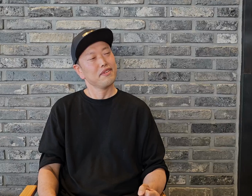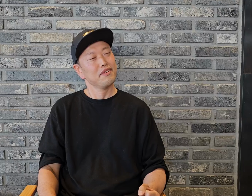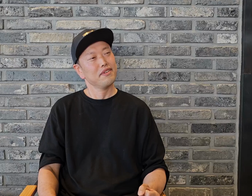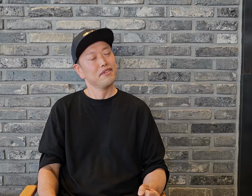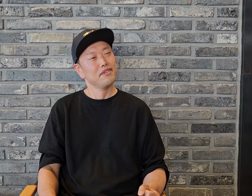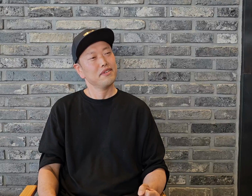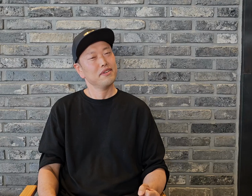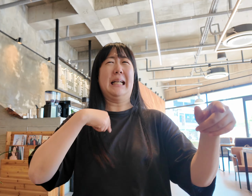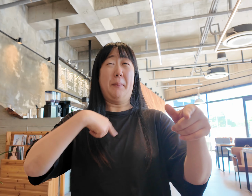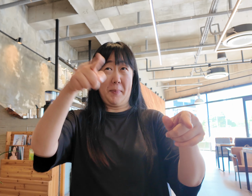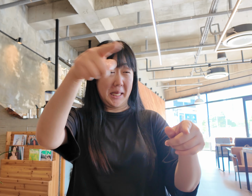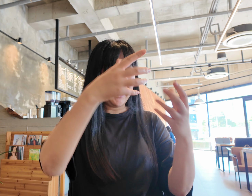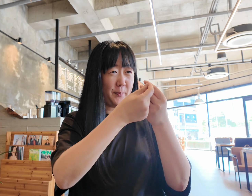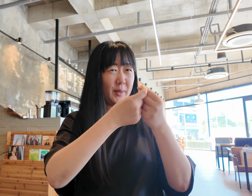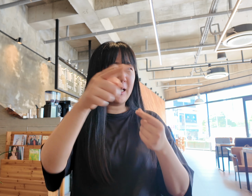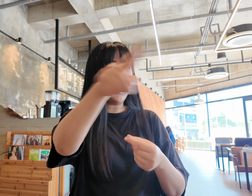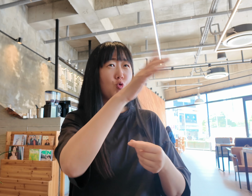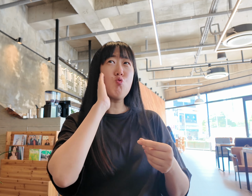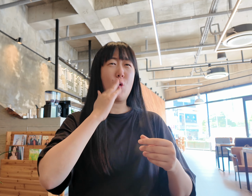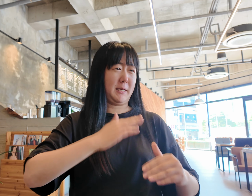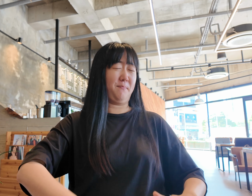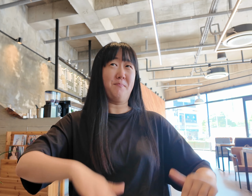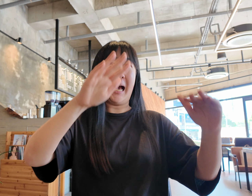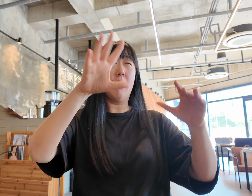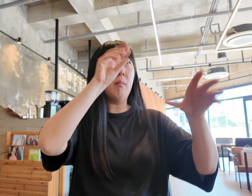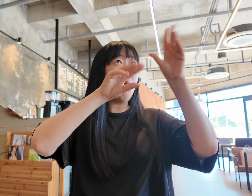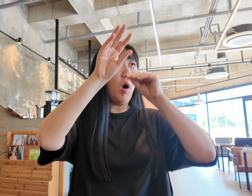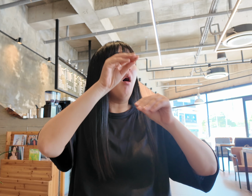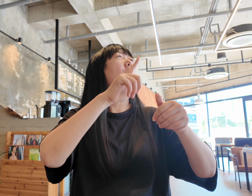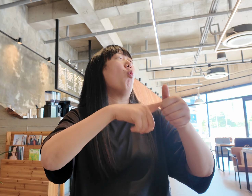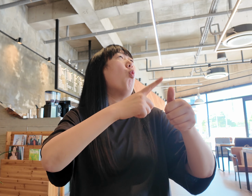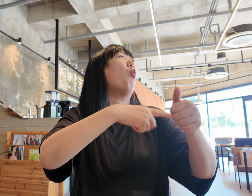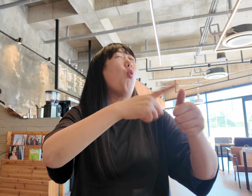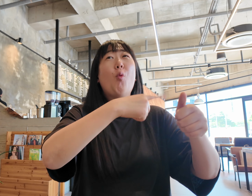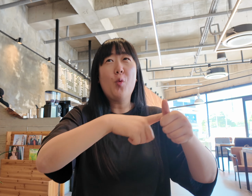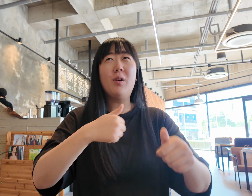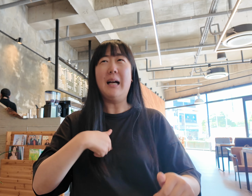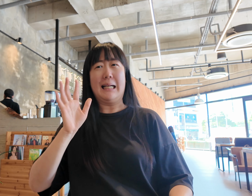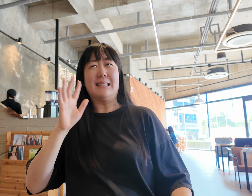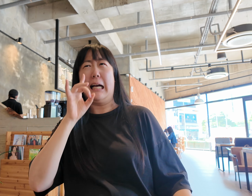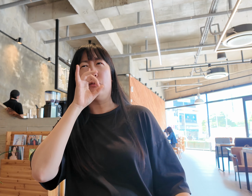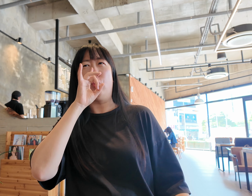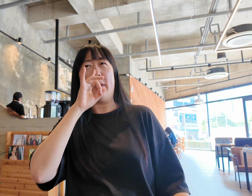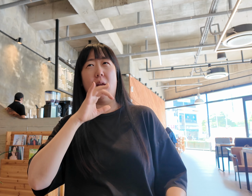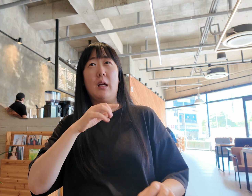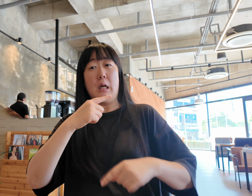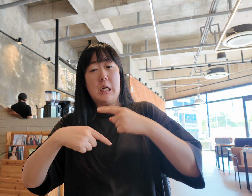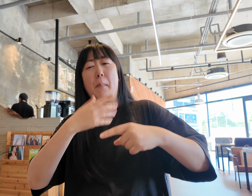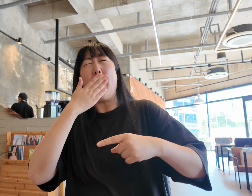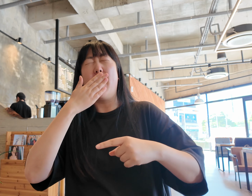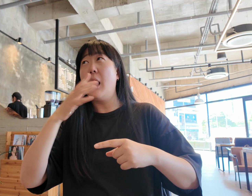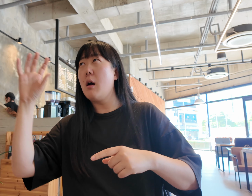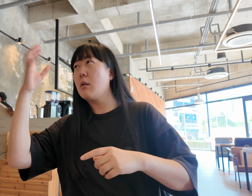ああ、目が泳いでいる。 耳が聞こえずに育つにつれて、 それを見て自然に学びました 。 でも、私はそれが苦手です。 手話でのコミュニケーションは可能です